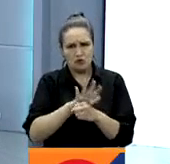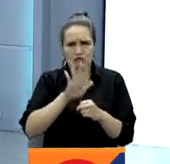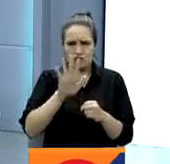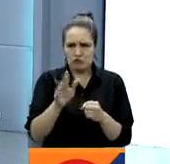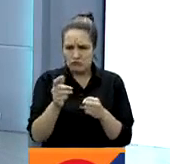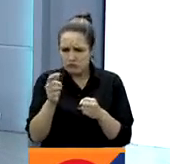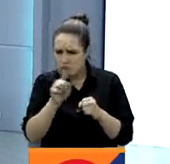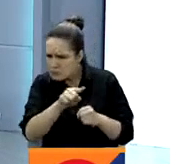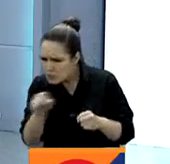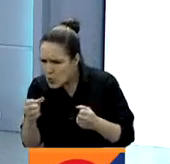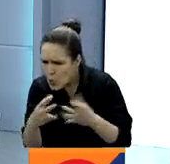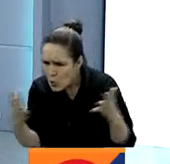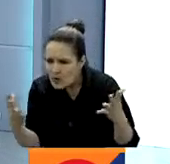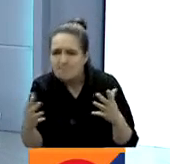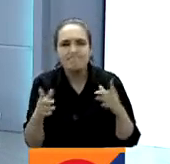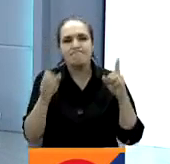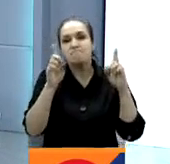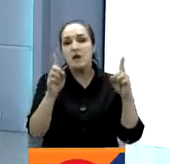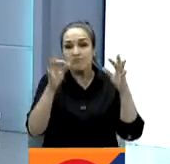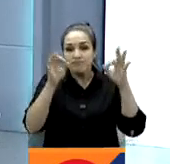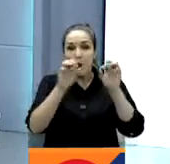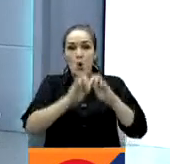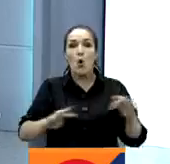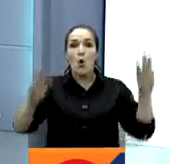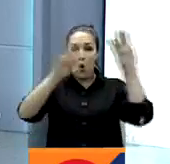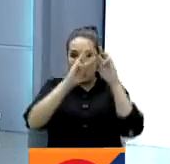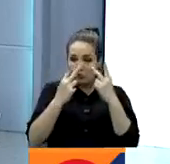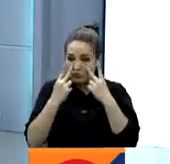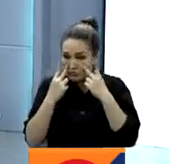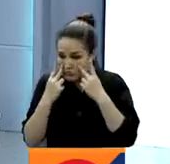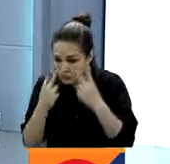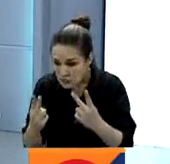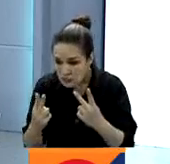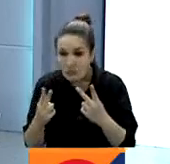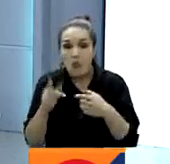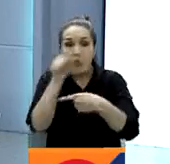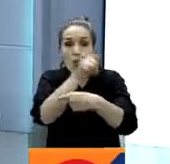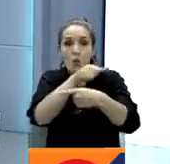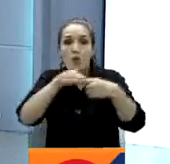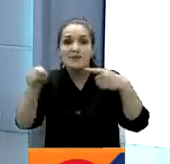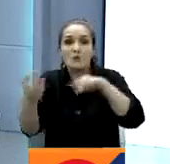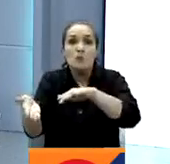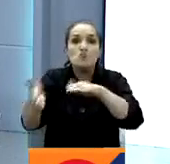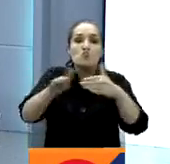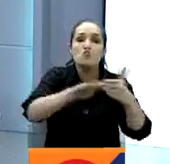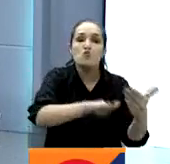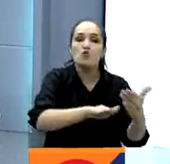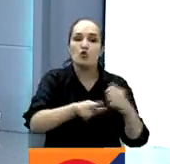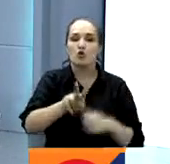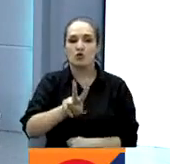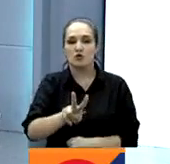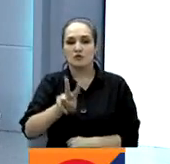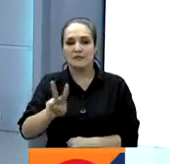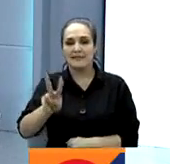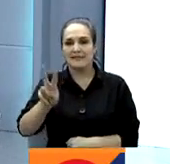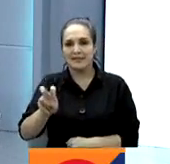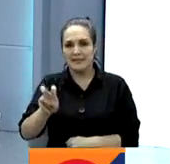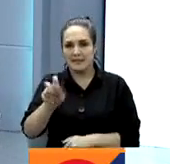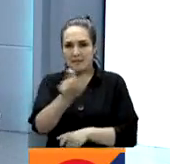PARTE Y A PESAR DE LA DIFICULTAD PARA PRECISAR CIFRAS SEGúN NACIONES UNIDAS DURANTE LA